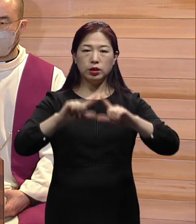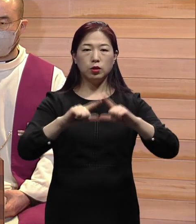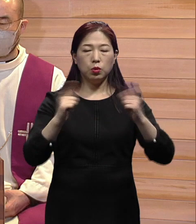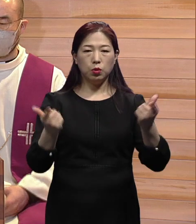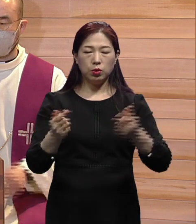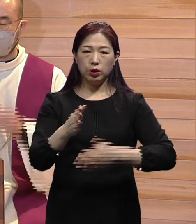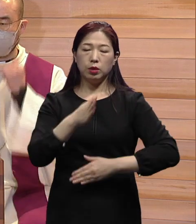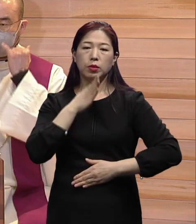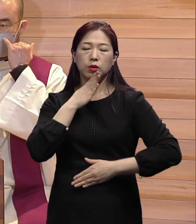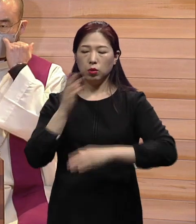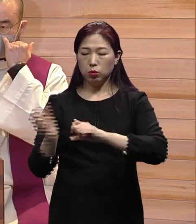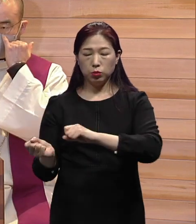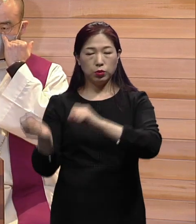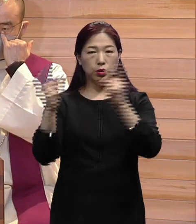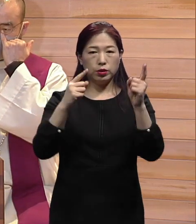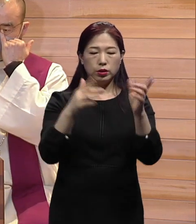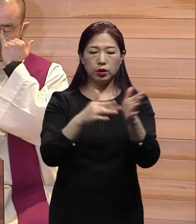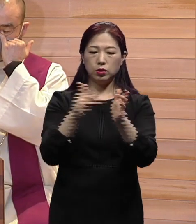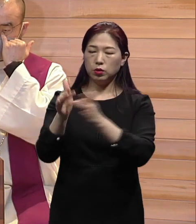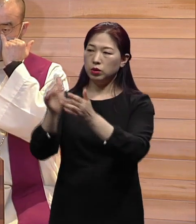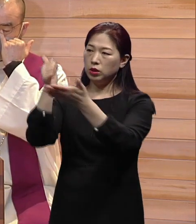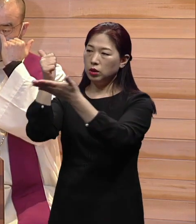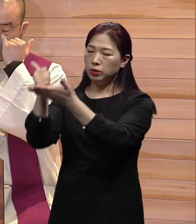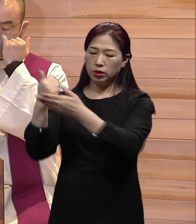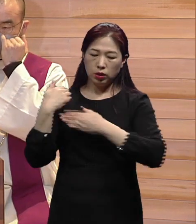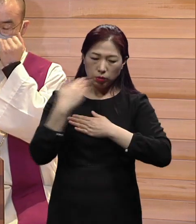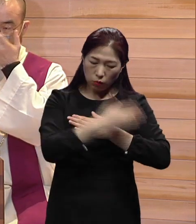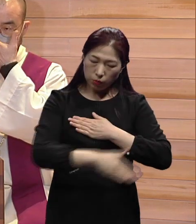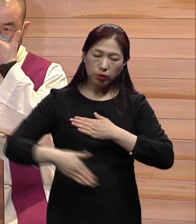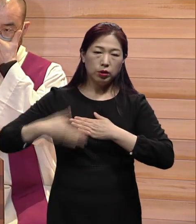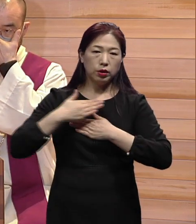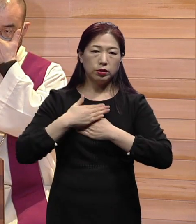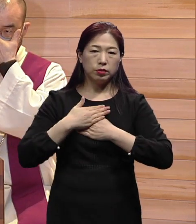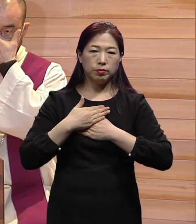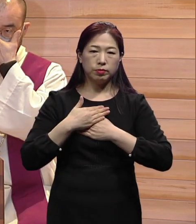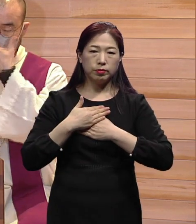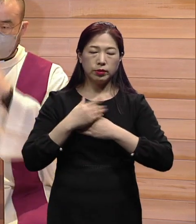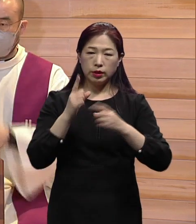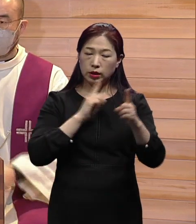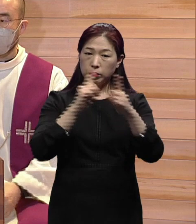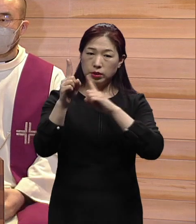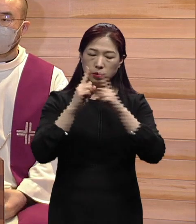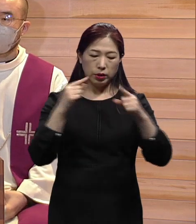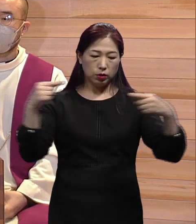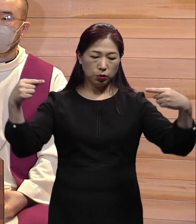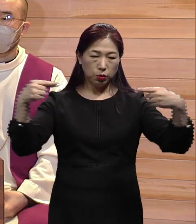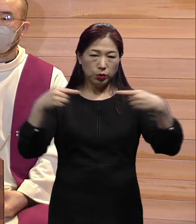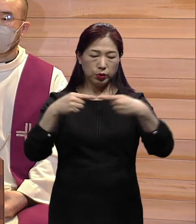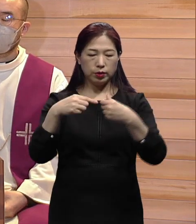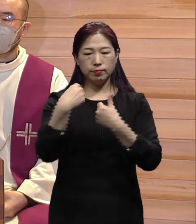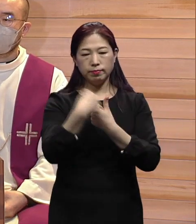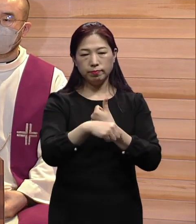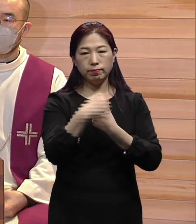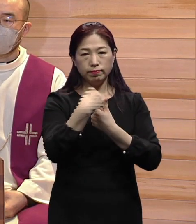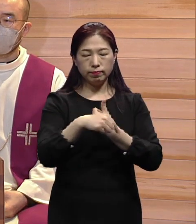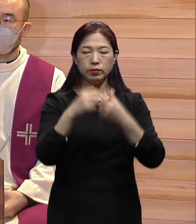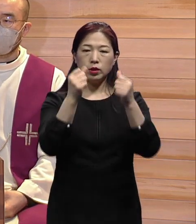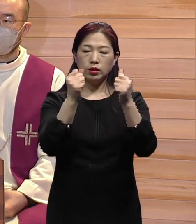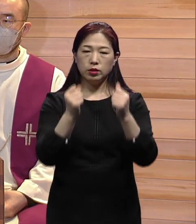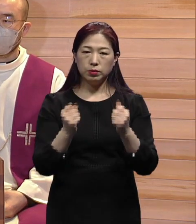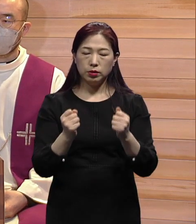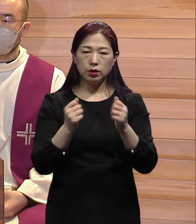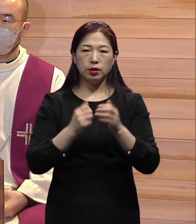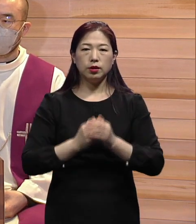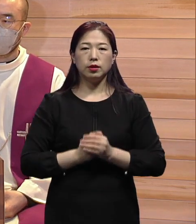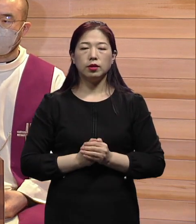바로 부활 하신 예수님의 몸이라는 것을 당신의 말씀을 통해 알려 주고 계십니다